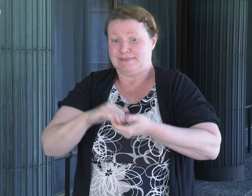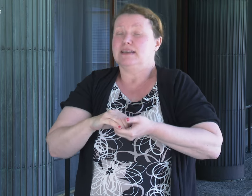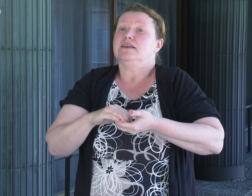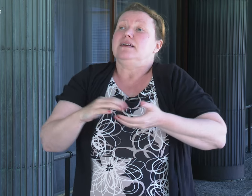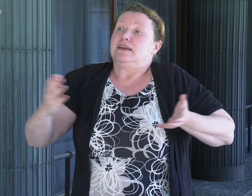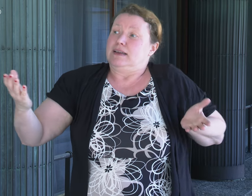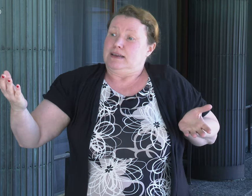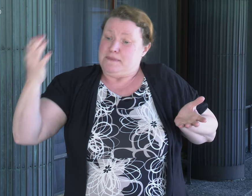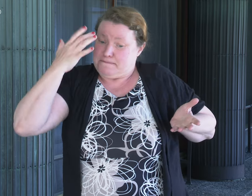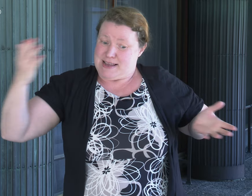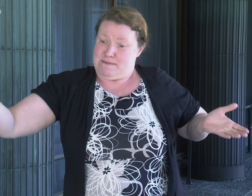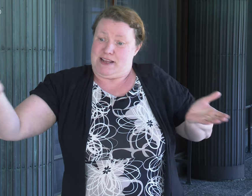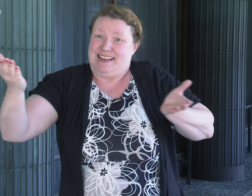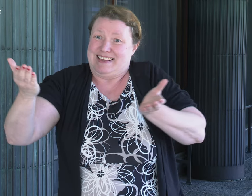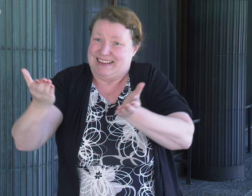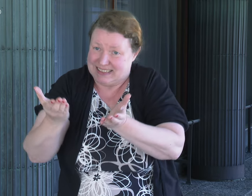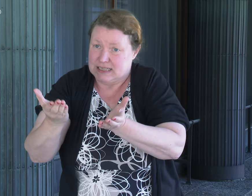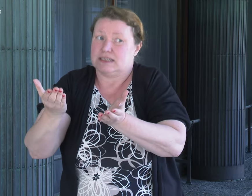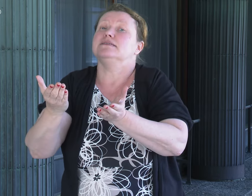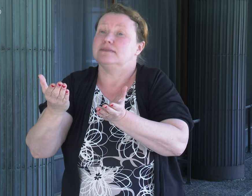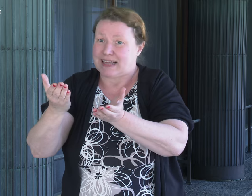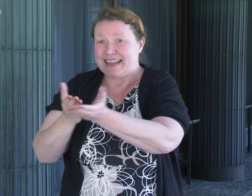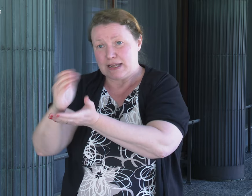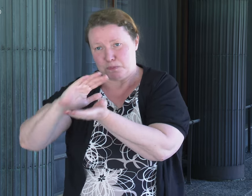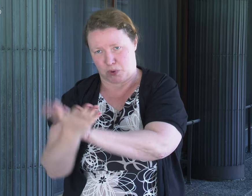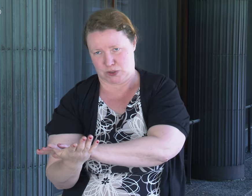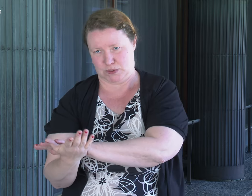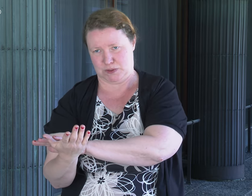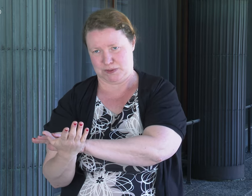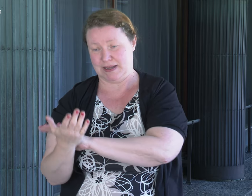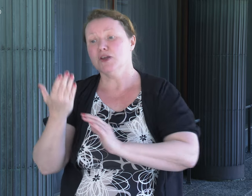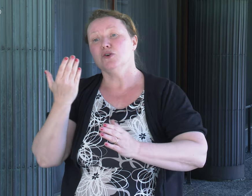Haluamme myös, että mielipiteiden esittäminen voi vaikuttaa linjaukseen.